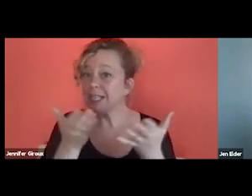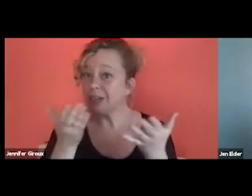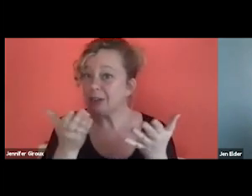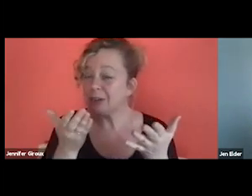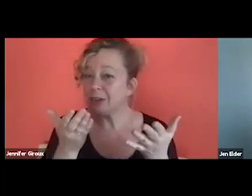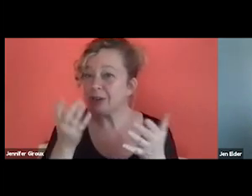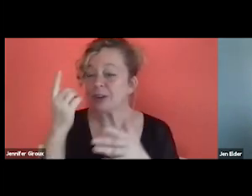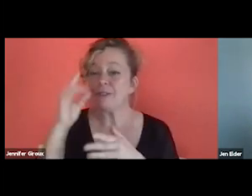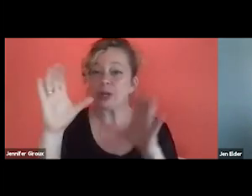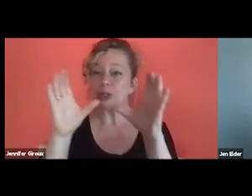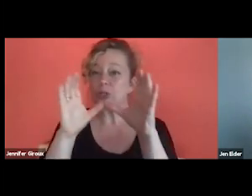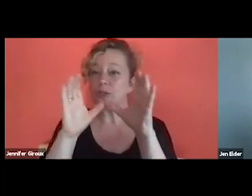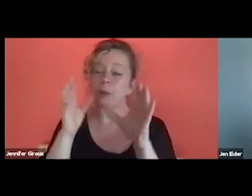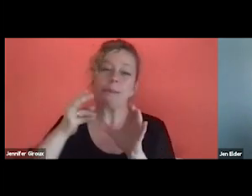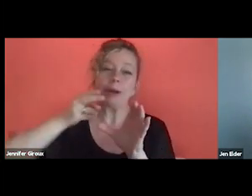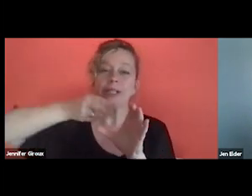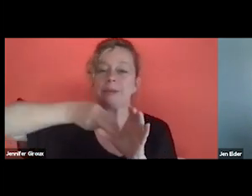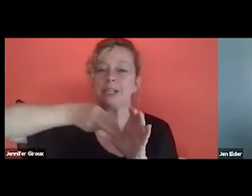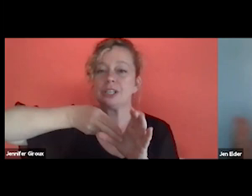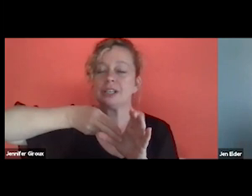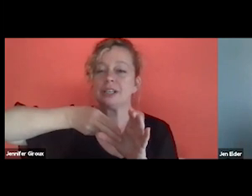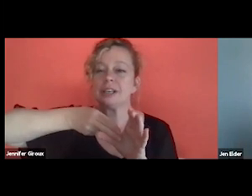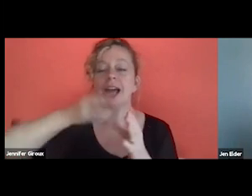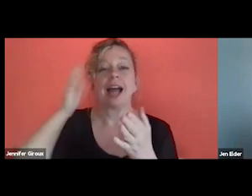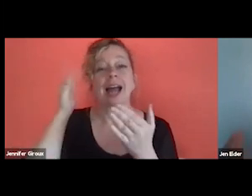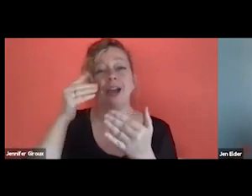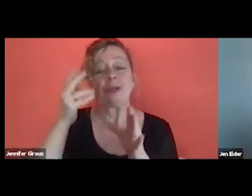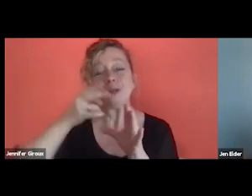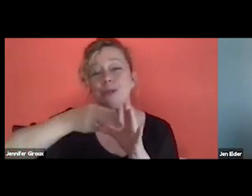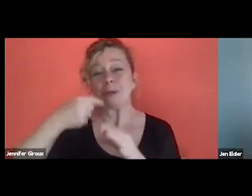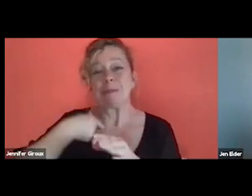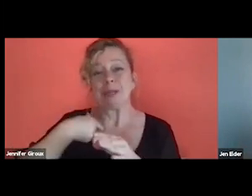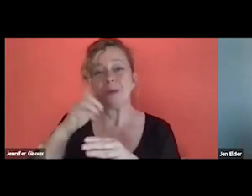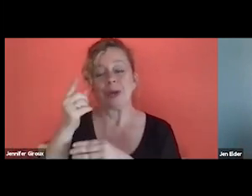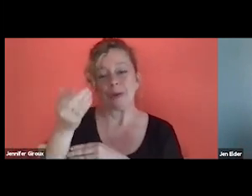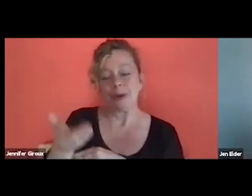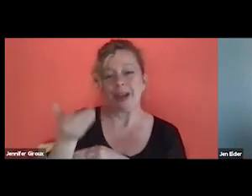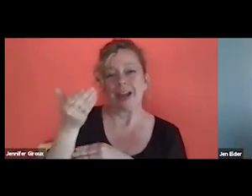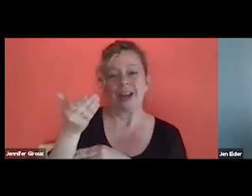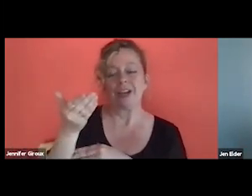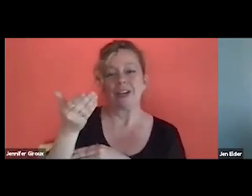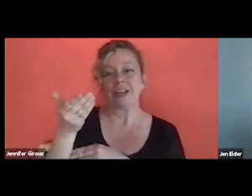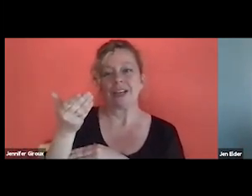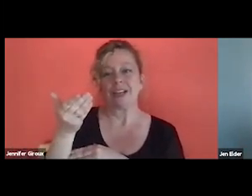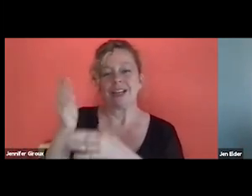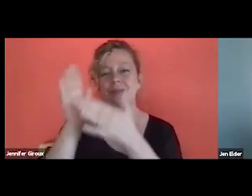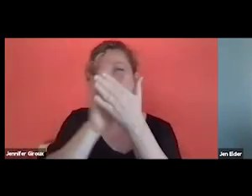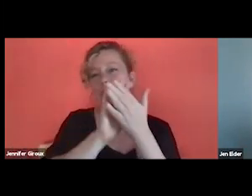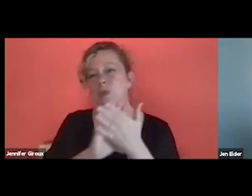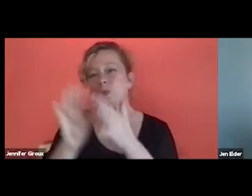Es para su certificado de participación. Y solo espero que se unan a mí donde estén y me dén un caluroso aplauso y gracias.